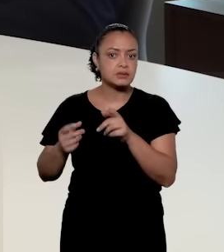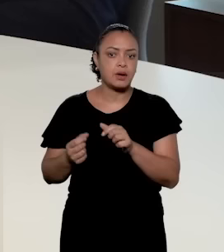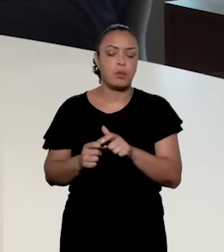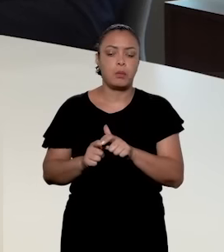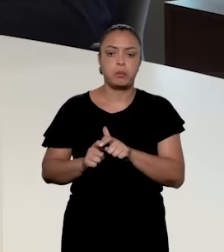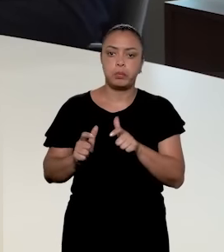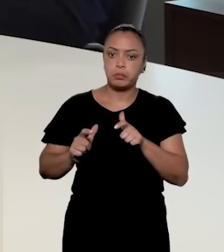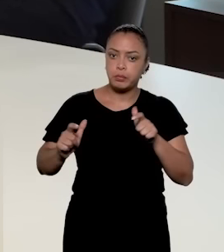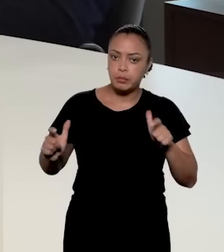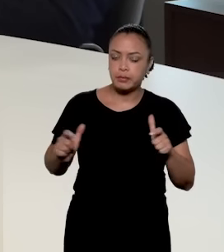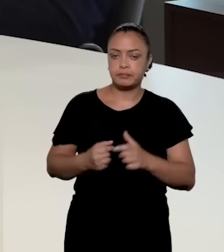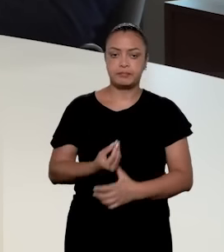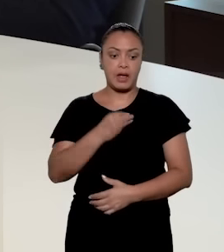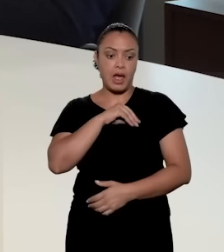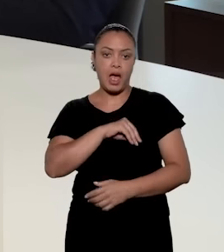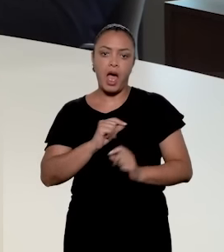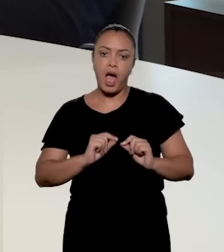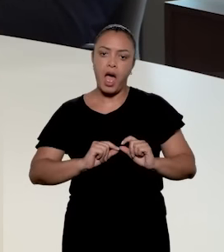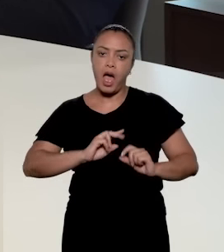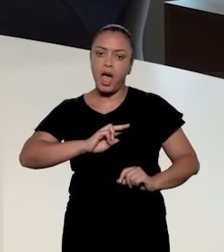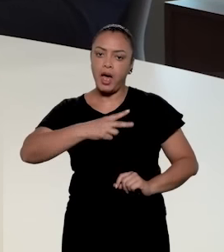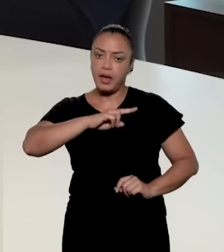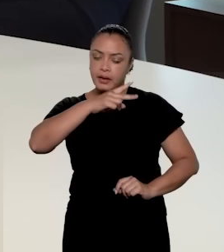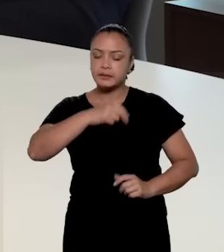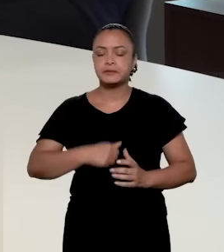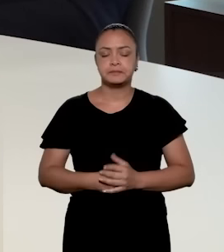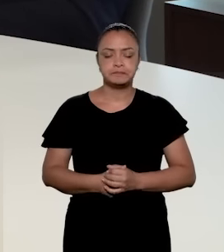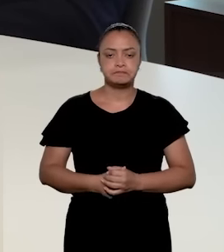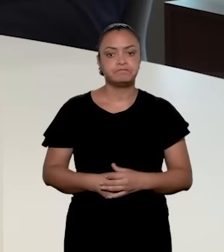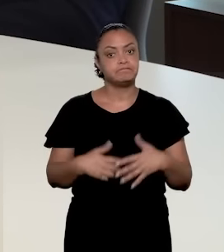E de renda, de consumo de mundo, então. Então, os números são tão impressionantes,